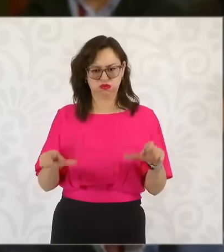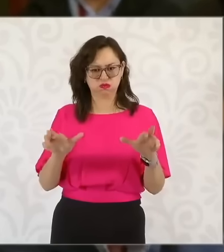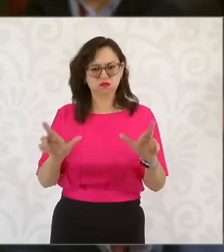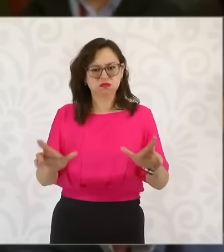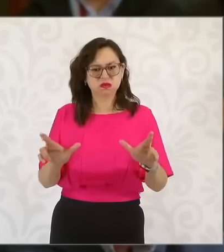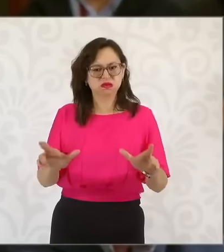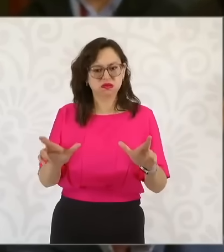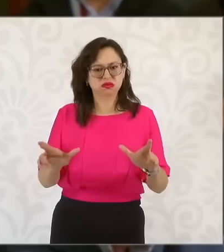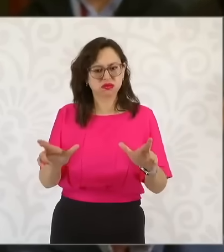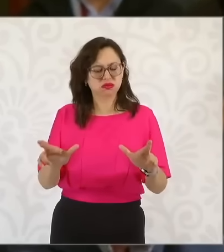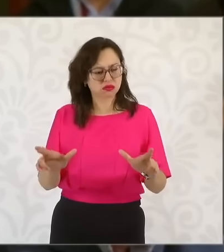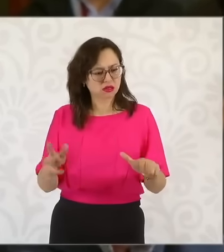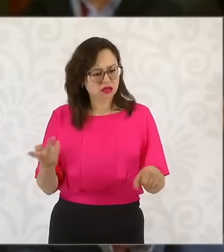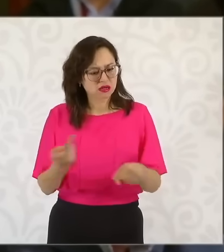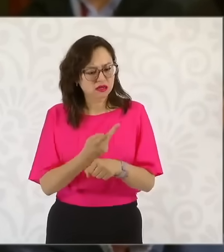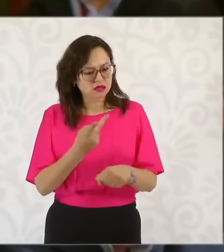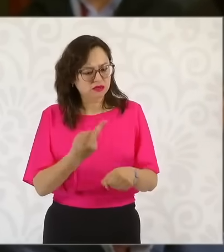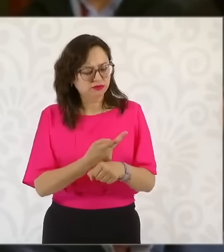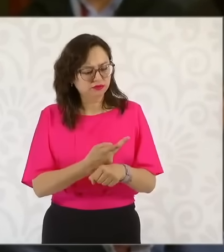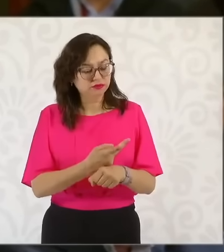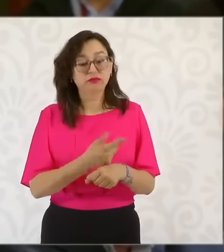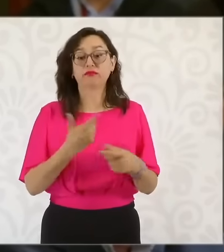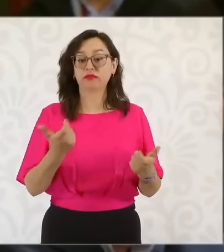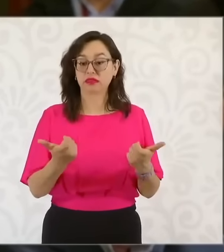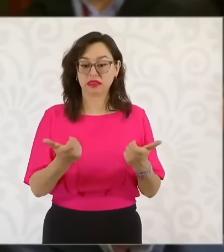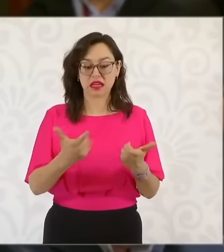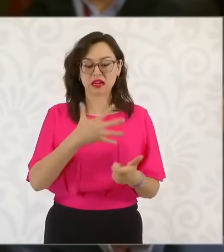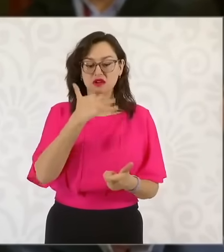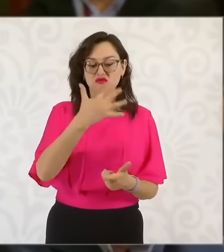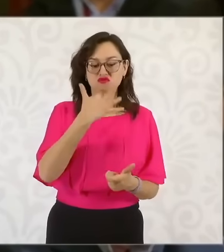de impuestos porque a veces cuando pensamos en el lavado de dinero pensamos bueno es que